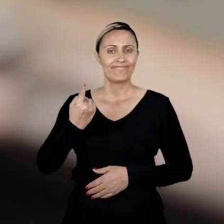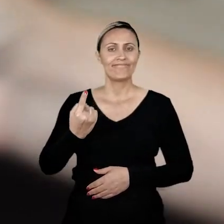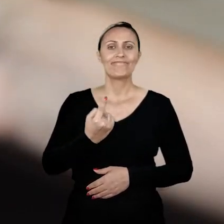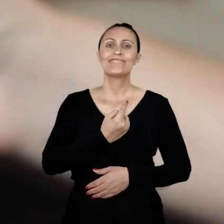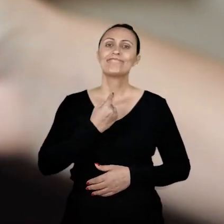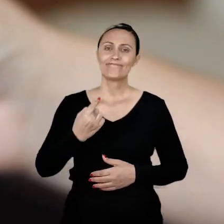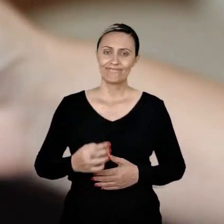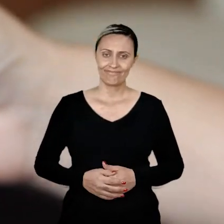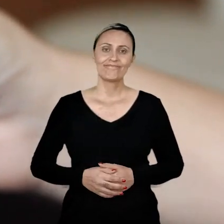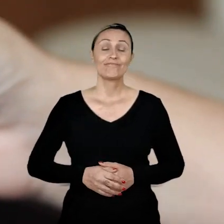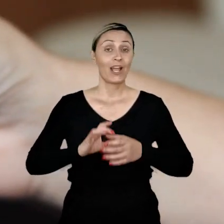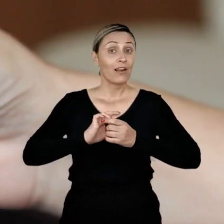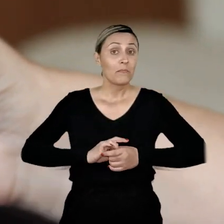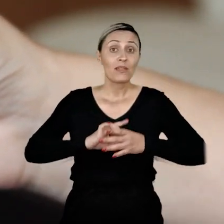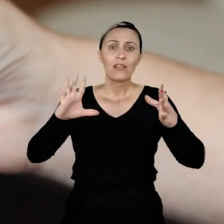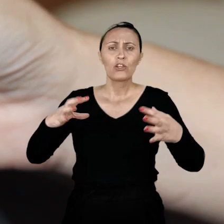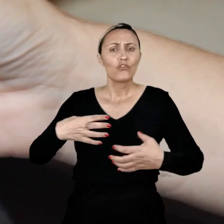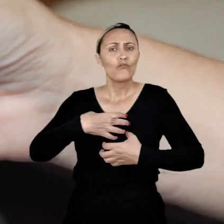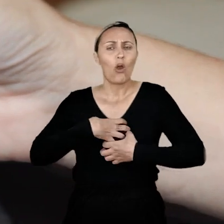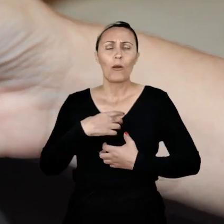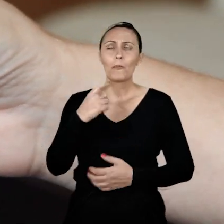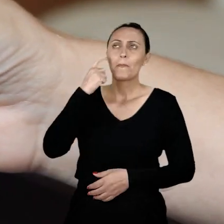A liberdade de viver, de pensar, de falar e de ser.